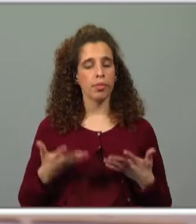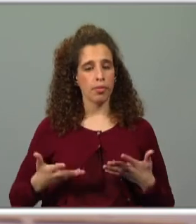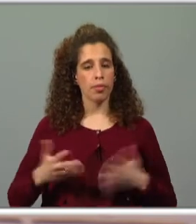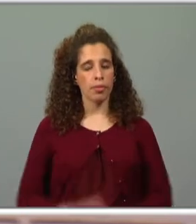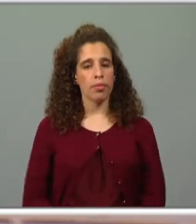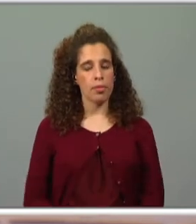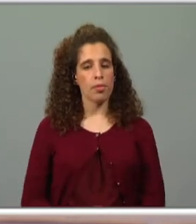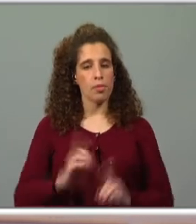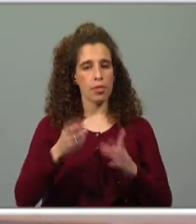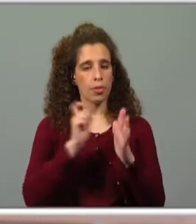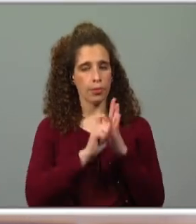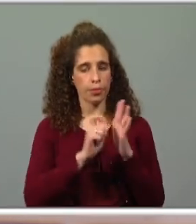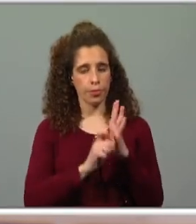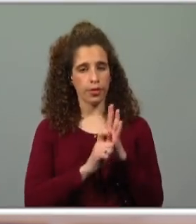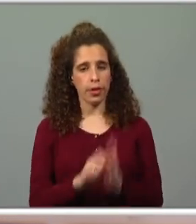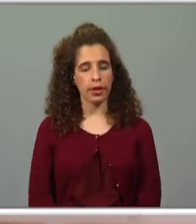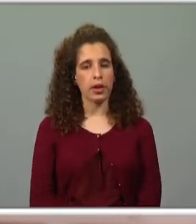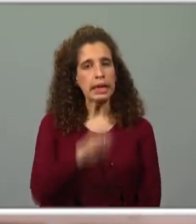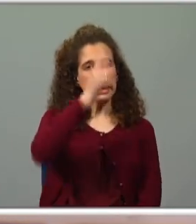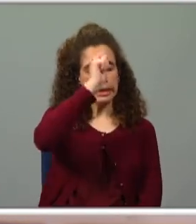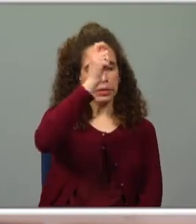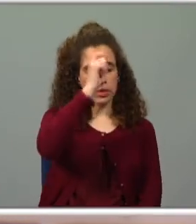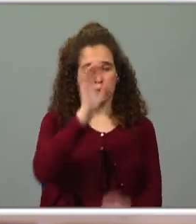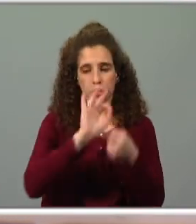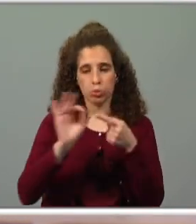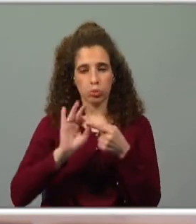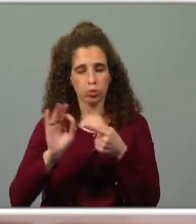me sentar o começar a escrever respeitando aqueles elementos de que 坐下或開始寫作尊重那些元素